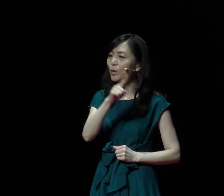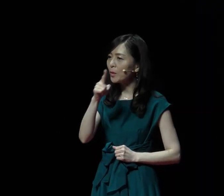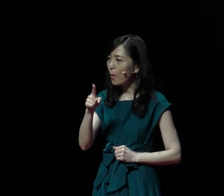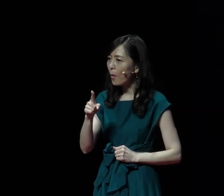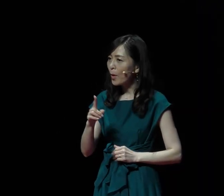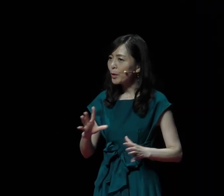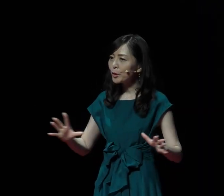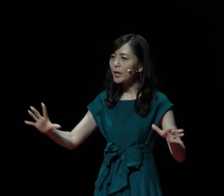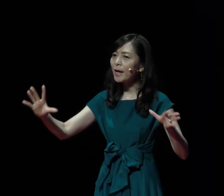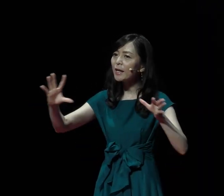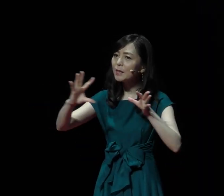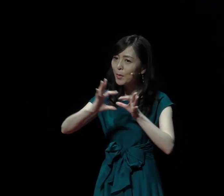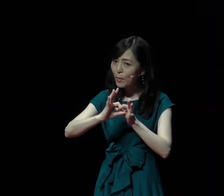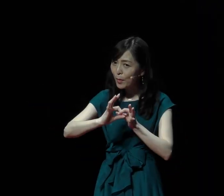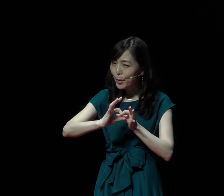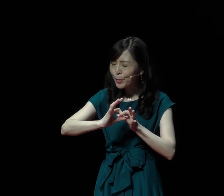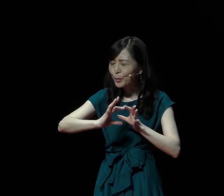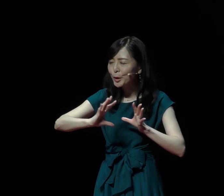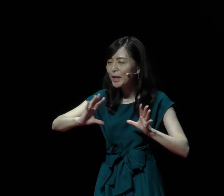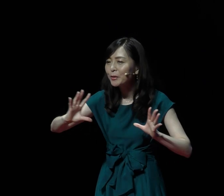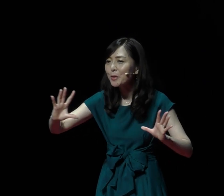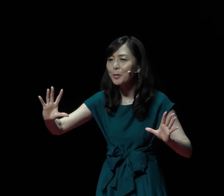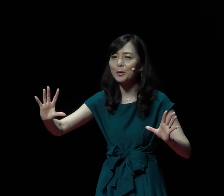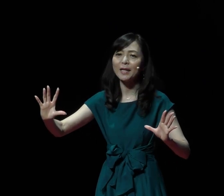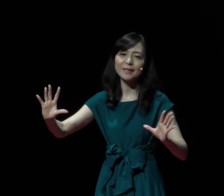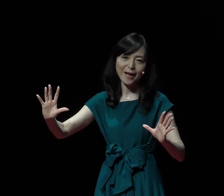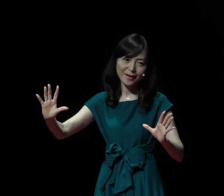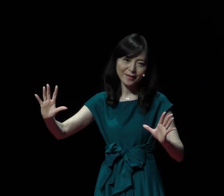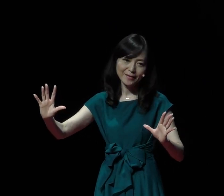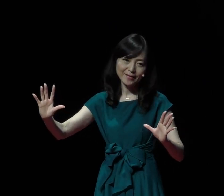y perder mi conexión con la gente.